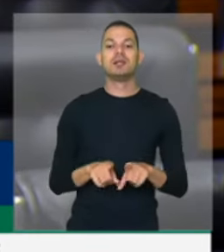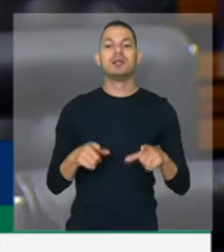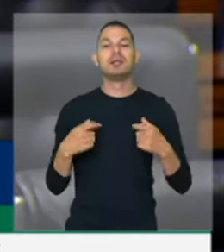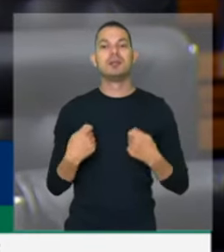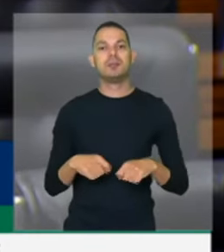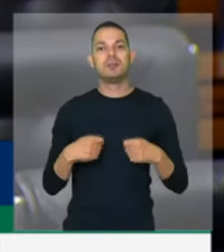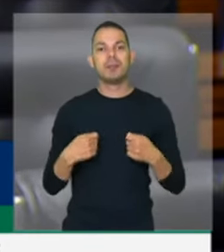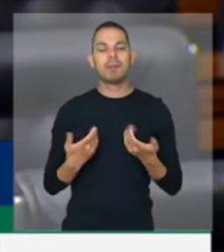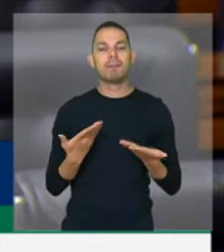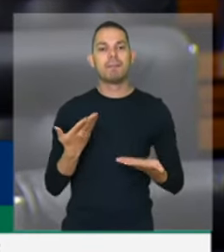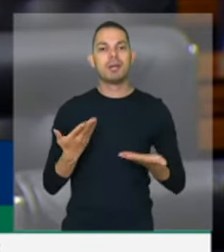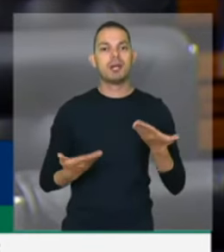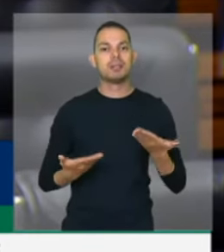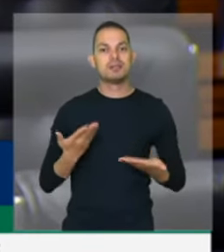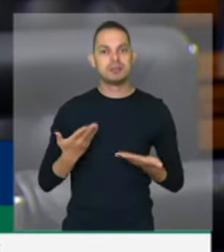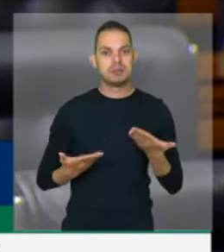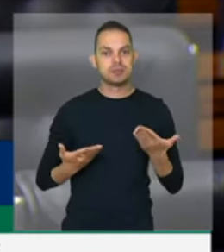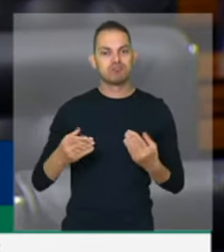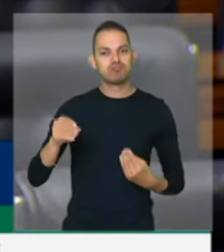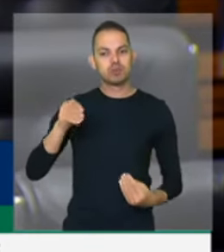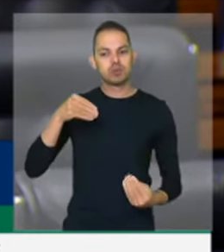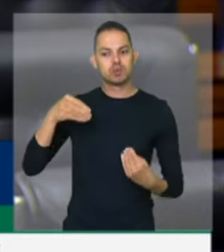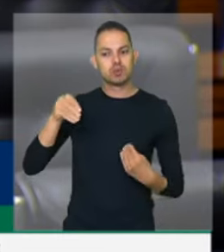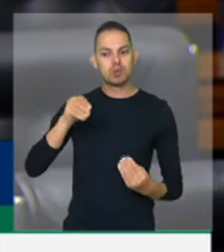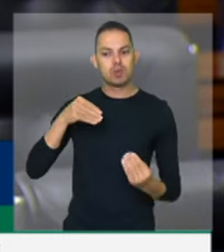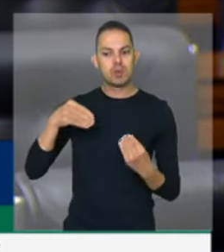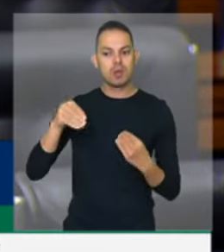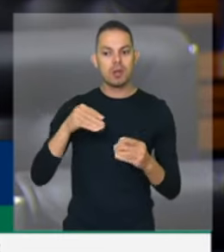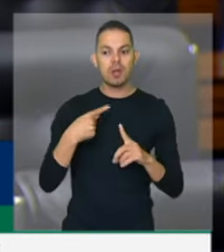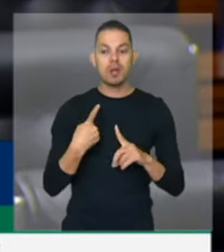NECESSÁRIO RAZOABILIDADE, PORQUE O NOSSO OBJETIVO É SALVAR AS PESSOAS, SOCORRER AS